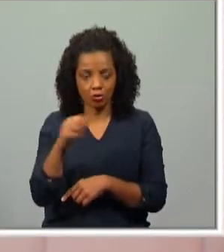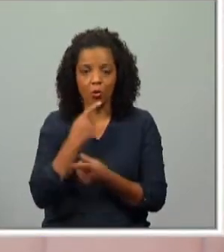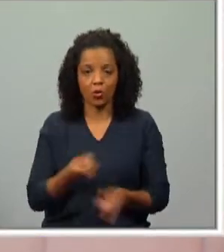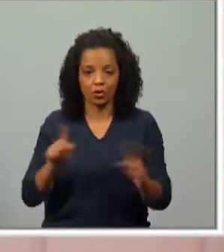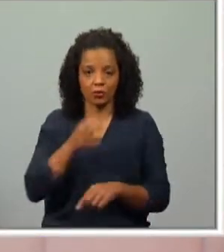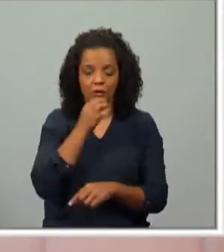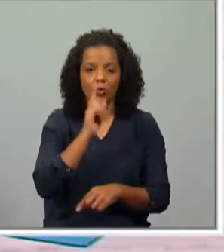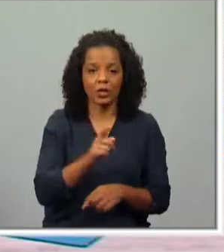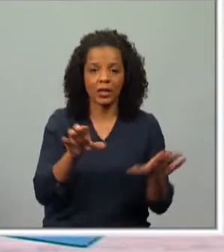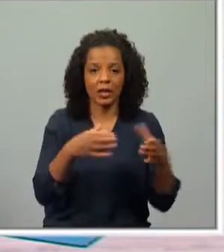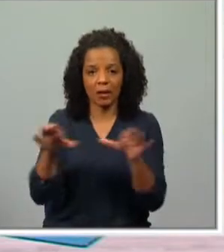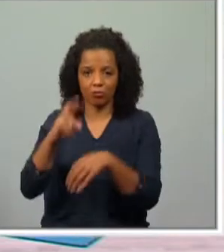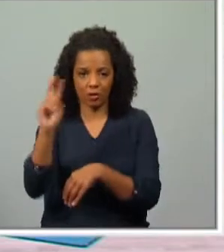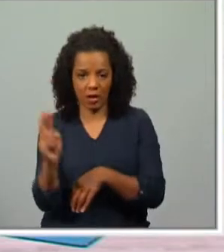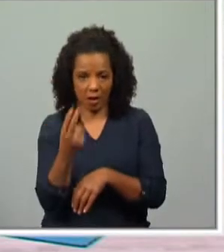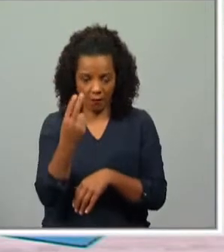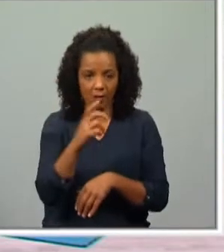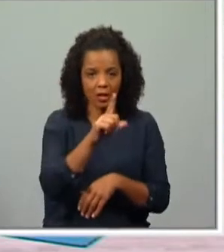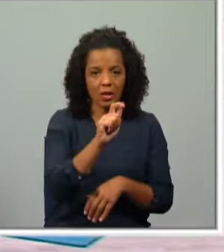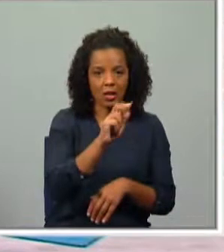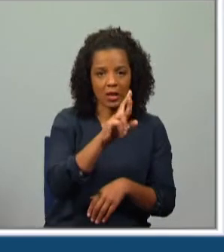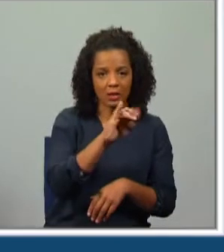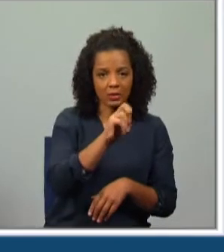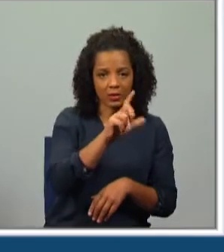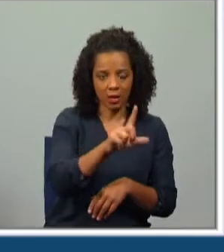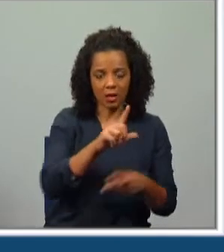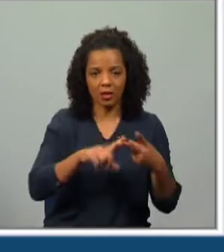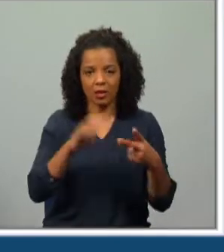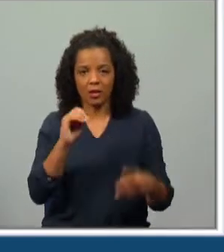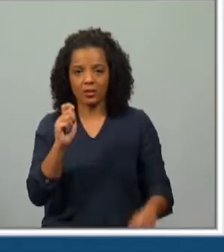também as aprendizagens essenciais vão ser as dos domínios da oralidade da 基本的學習也去了是口語領域的那些